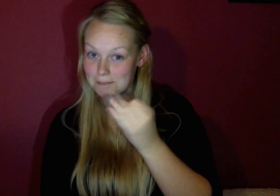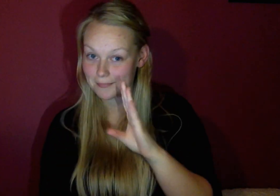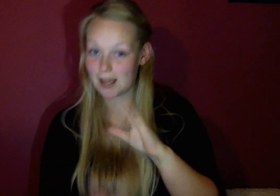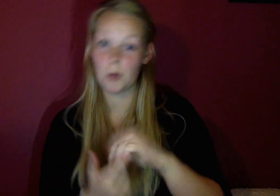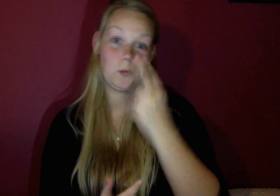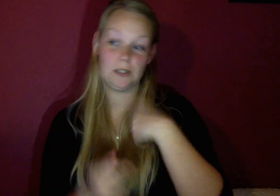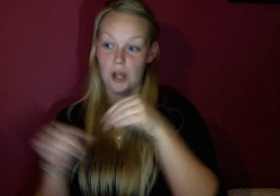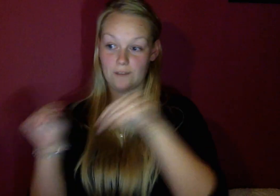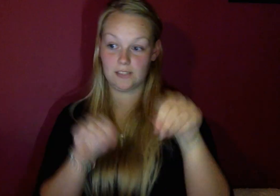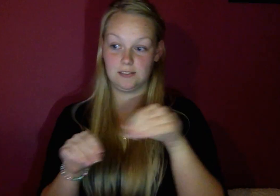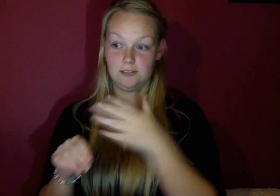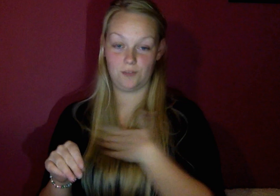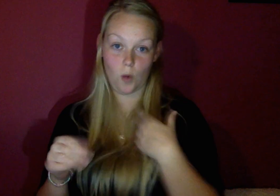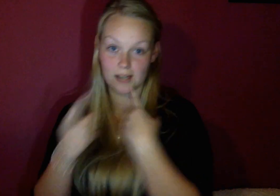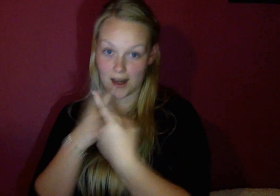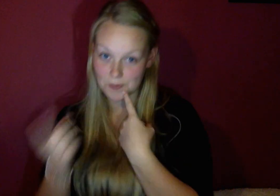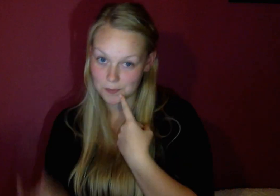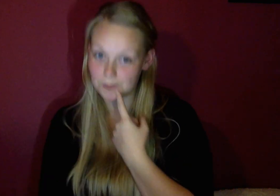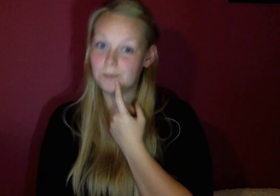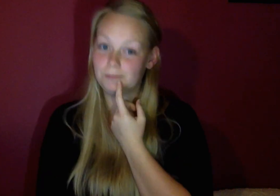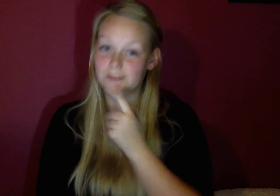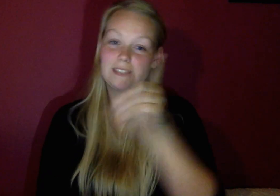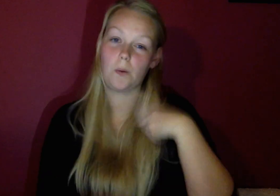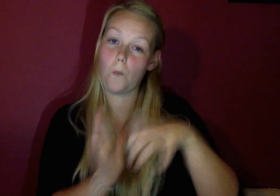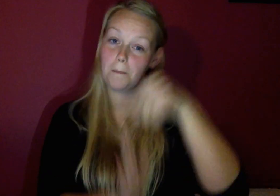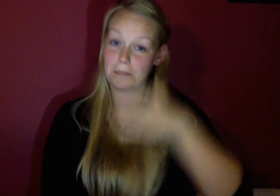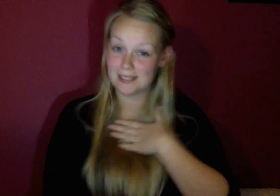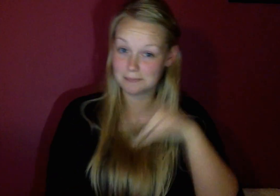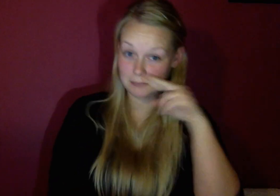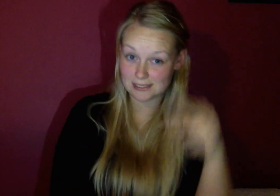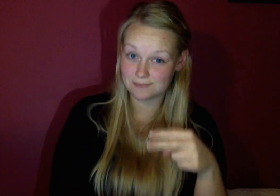i min ipad. Och nu tänker jag översätta vår dialog för att sedan tala om saker ur mitt perspektiv.